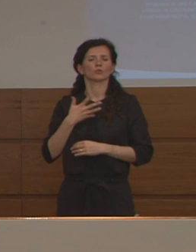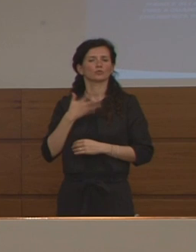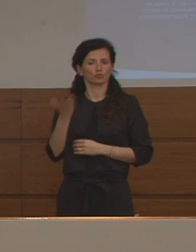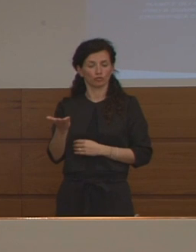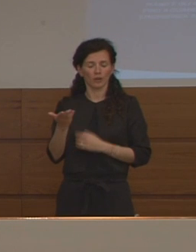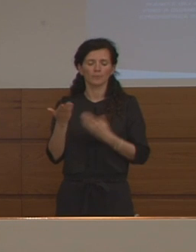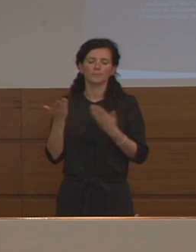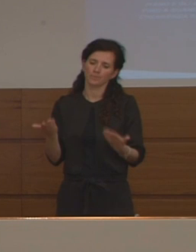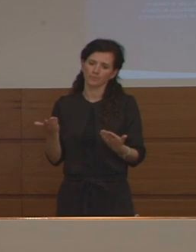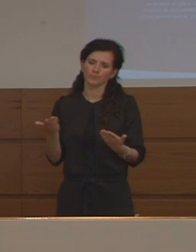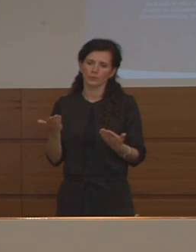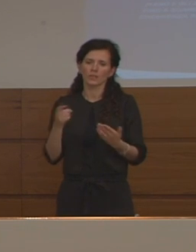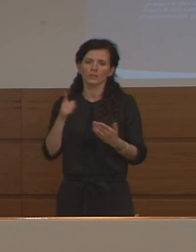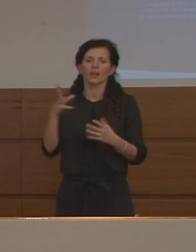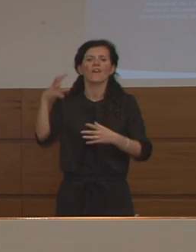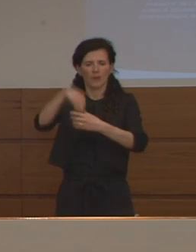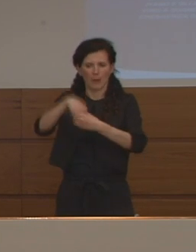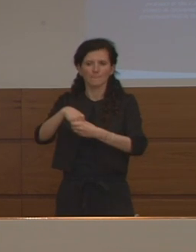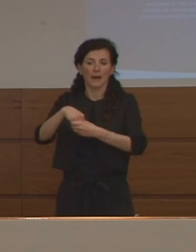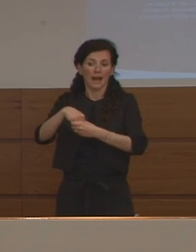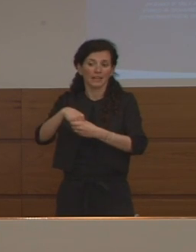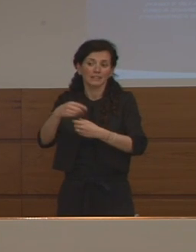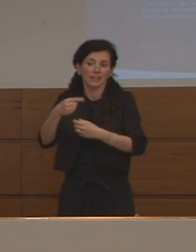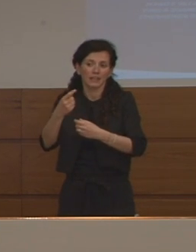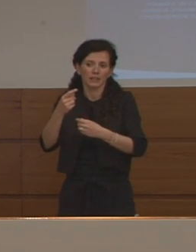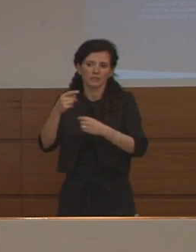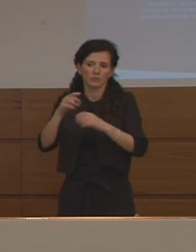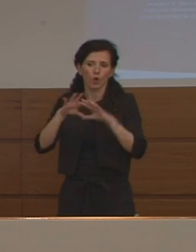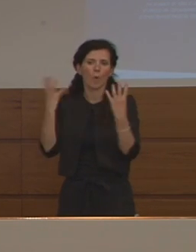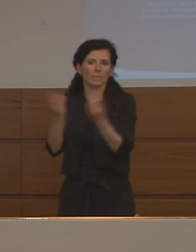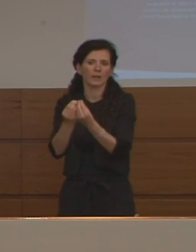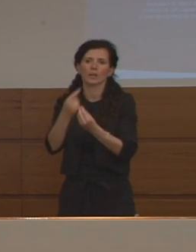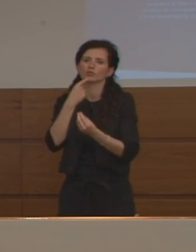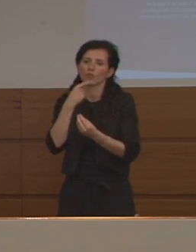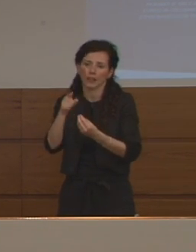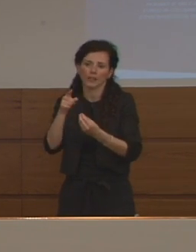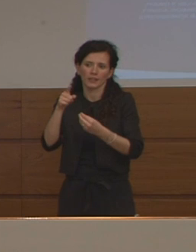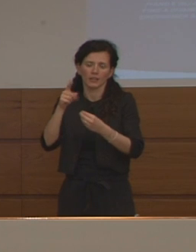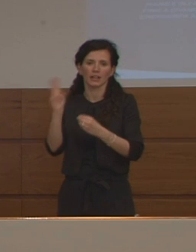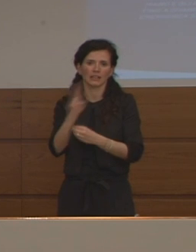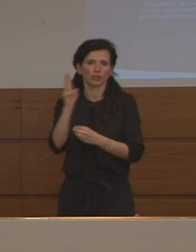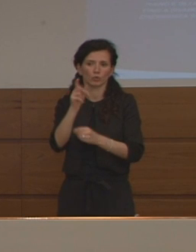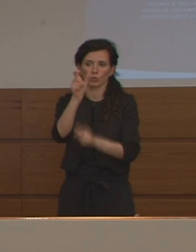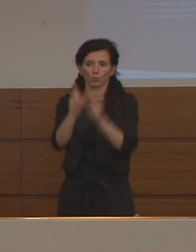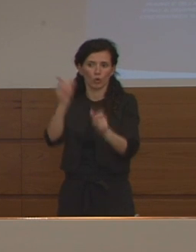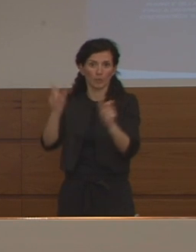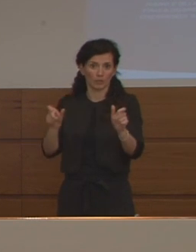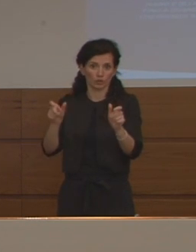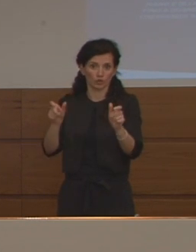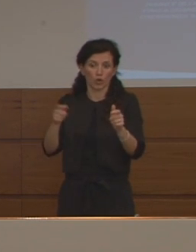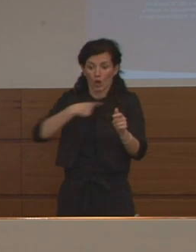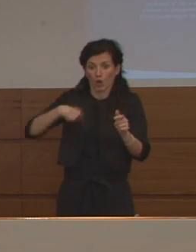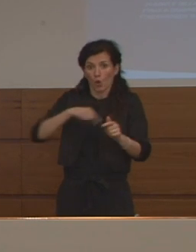morte vengono conteggiati tra i morti, tra i deceduti. Questo è il dato di cui noi disponiamo.